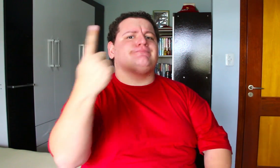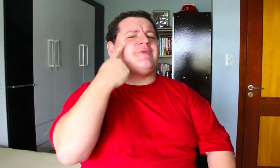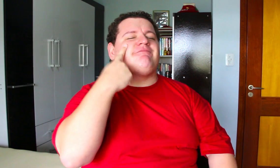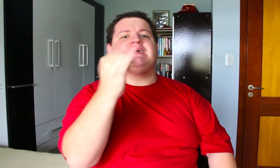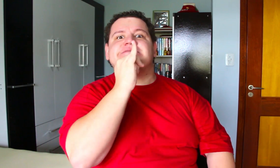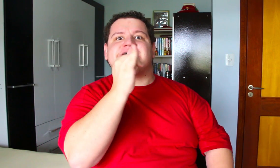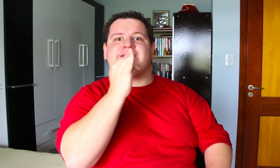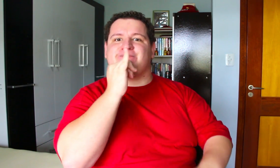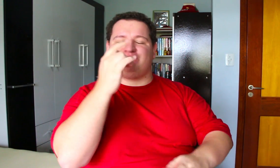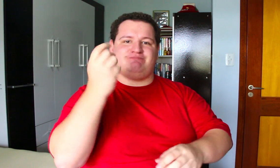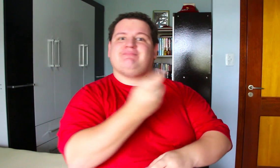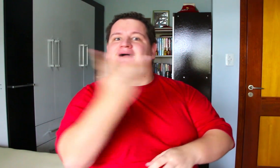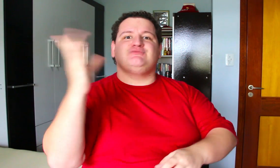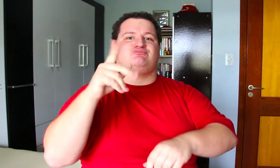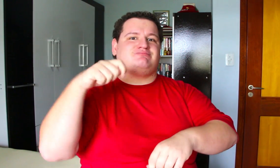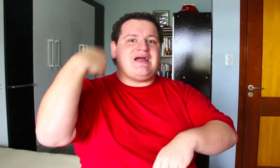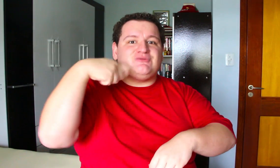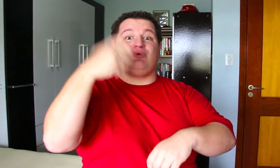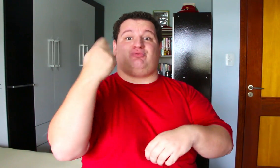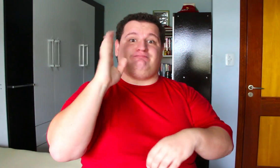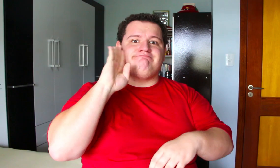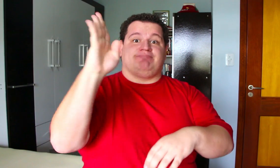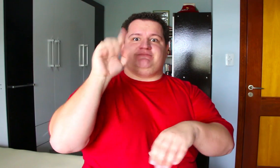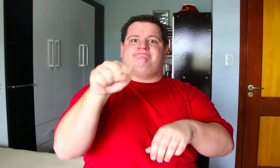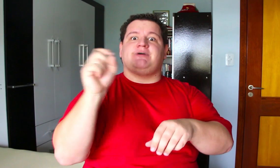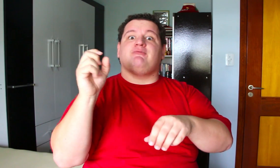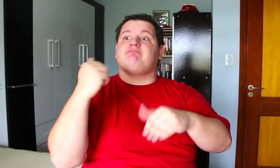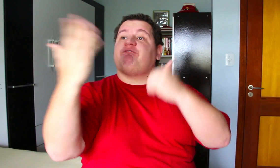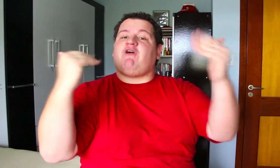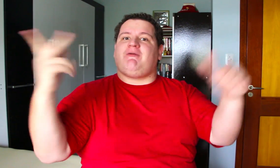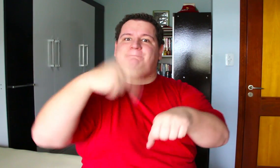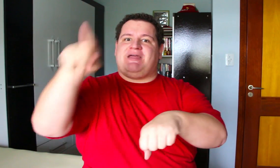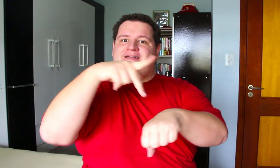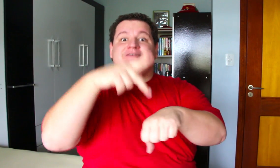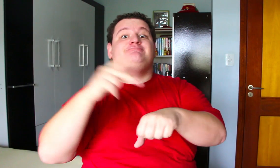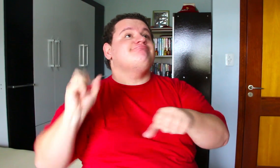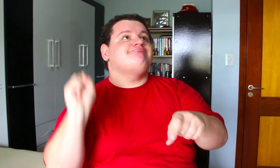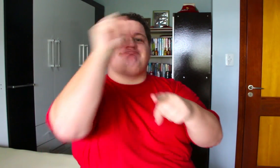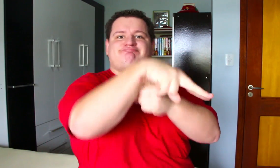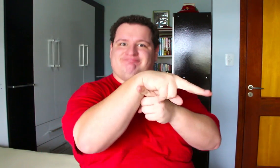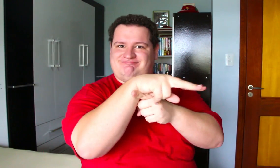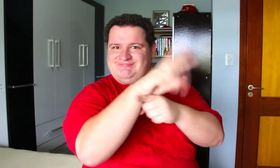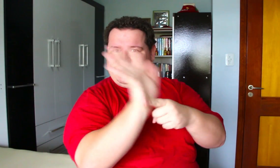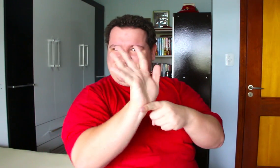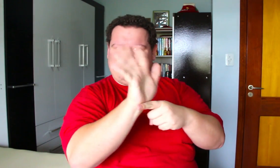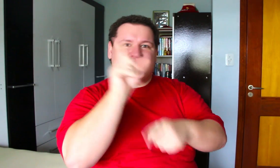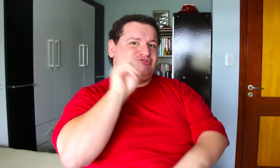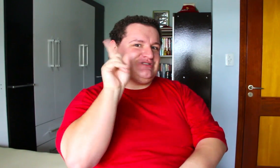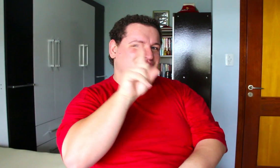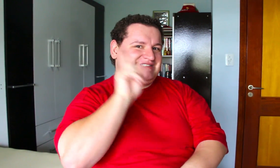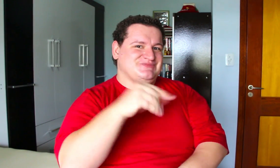Veja os atores e as atrizes de outros países que foram aos Estados Unidos.